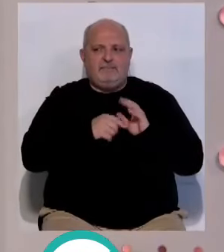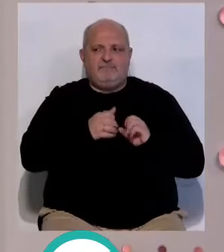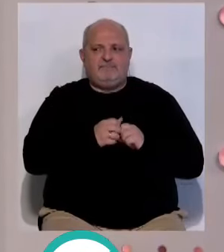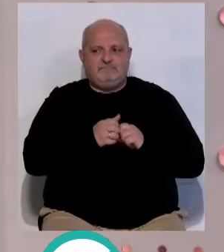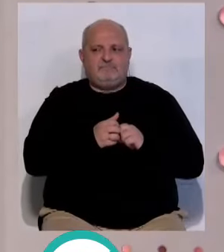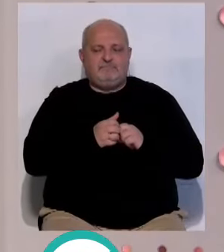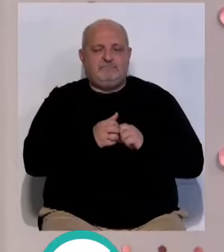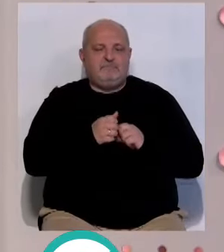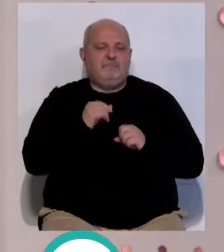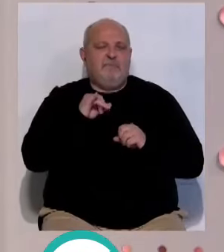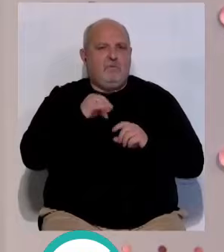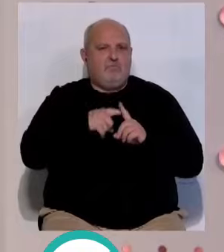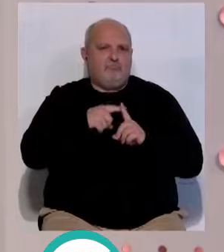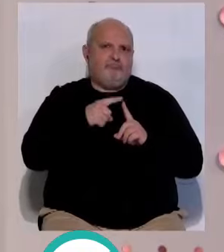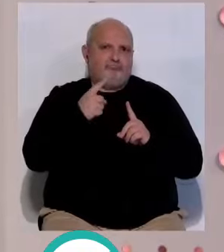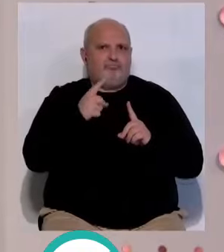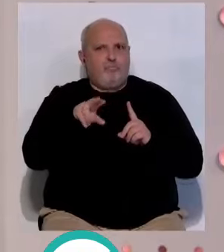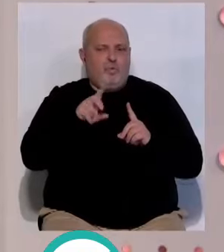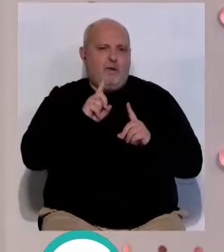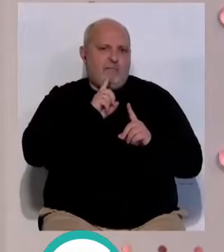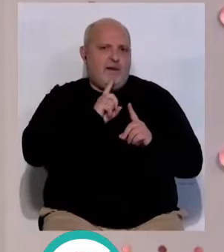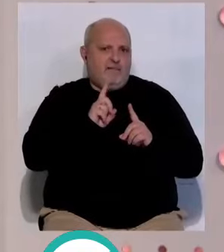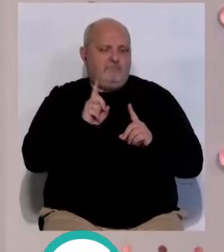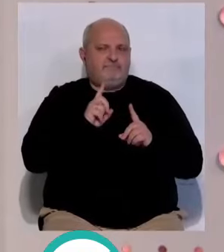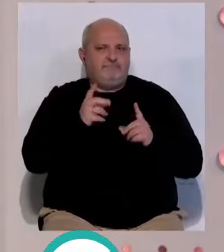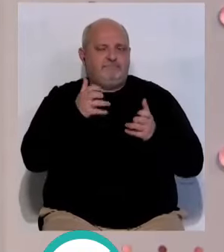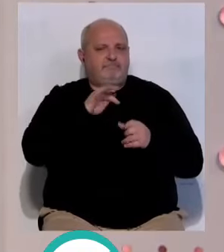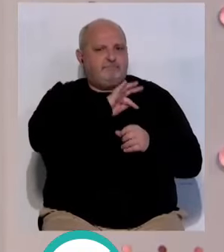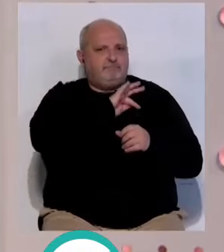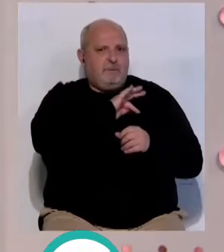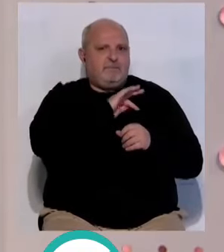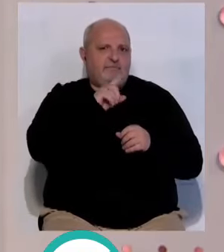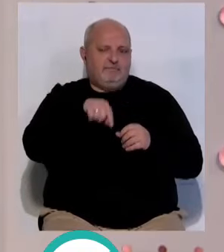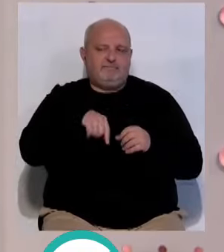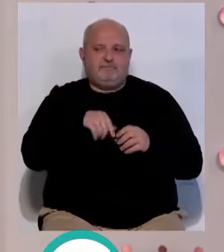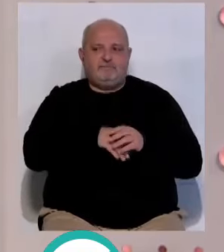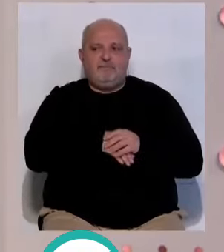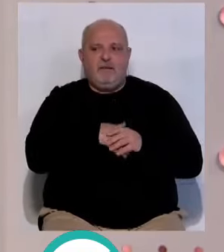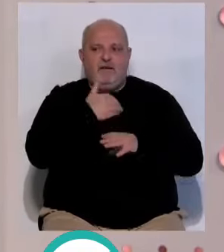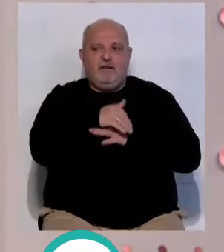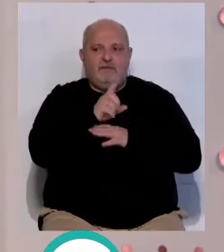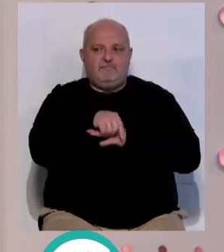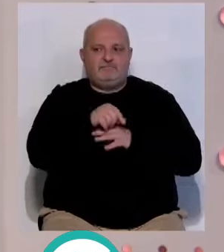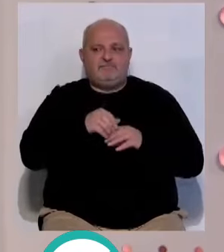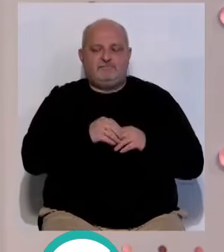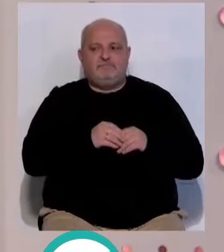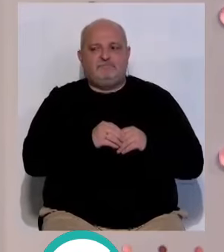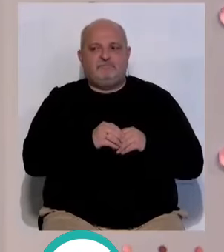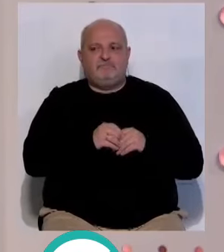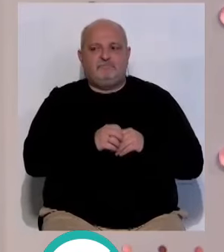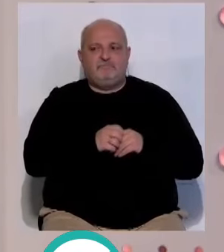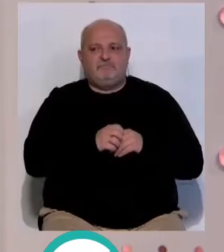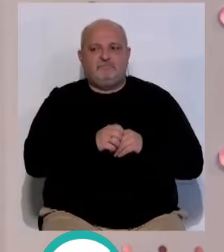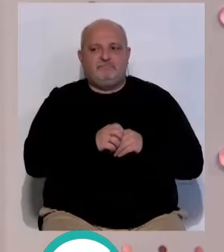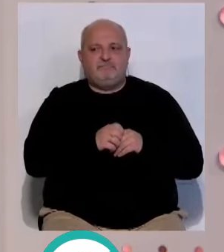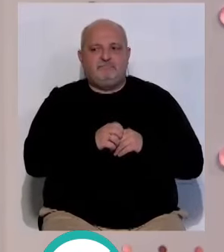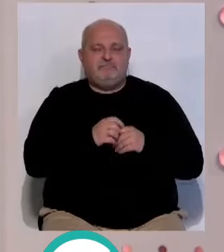lado y de nivel ganando premios en en la calle que nosotros los grandes premios buenos premios en la